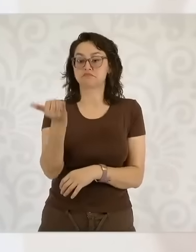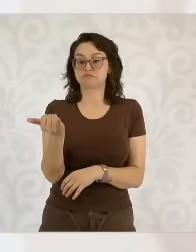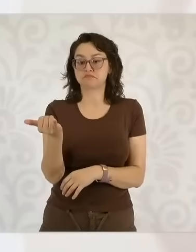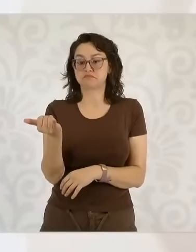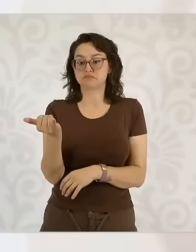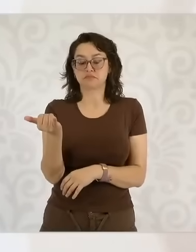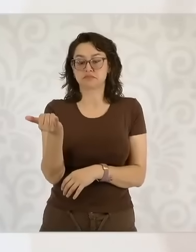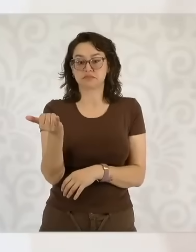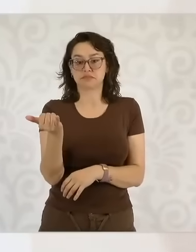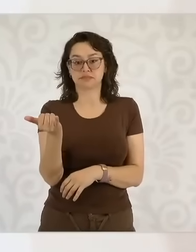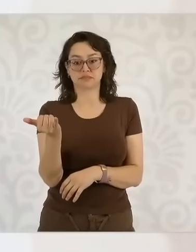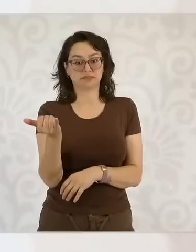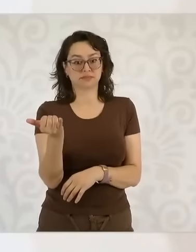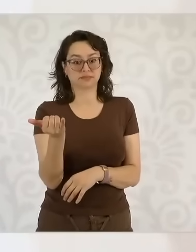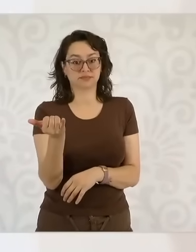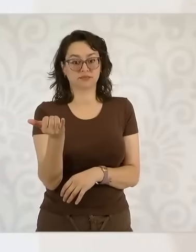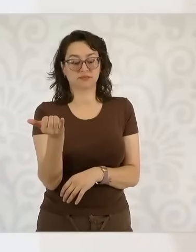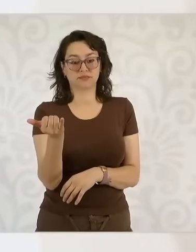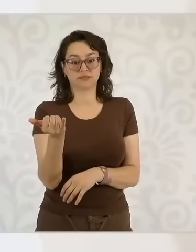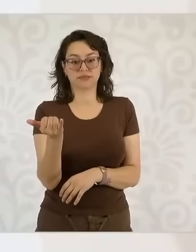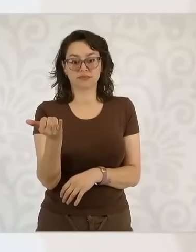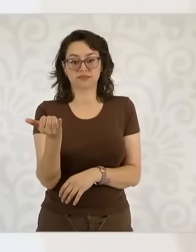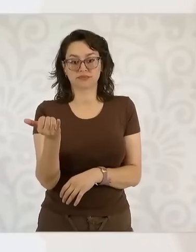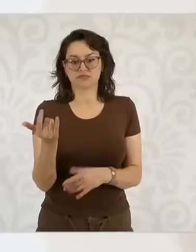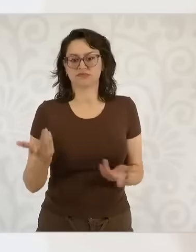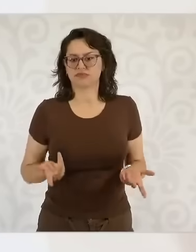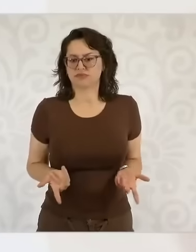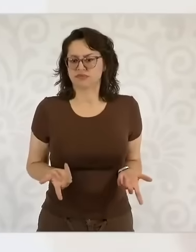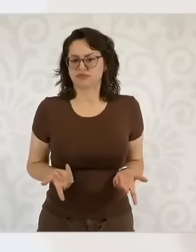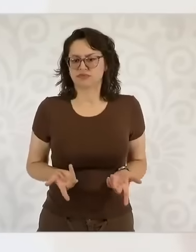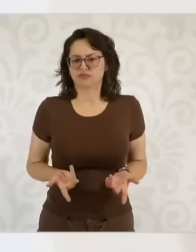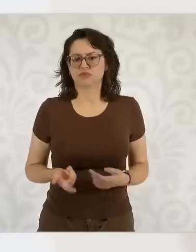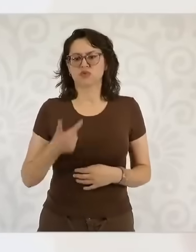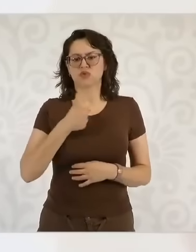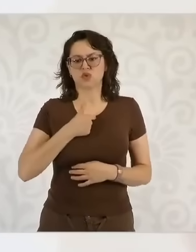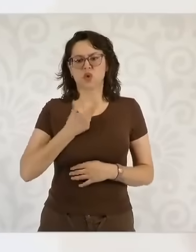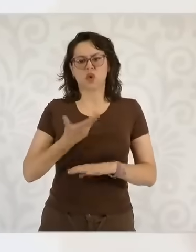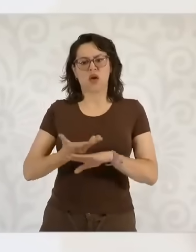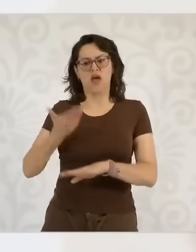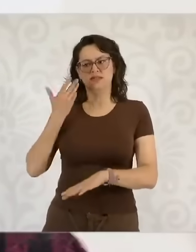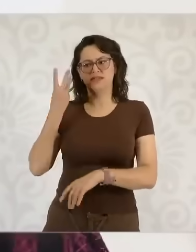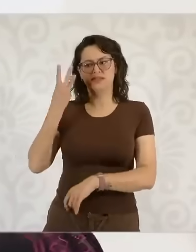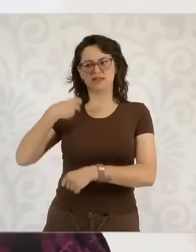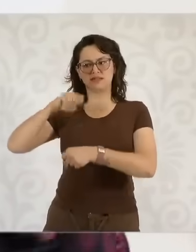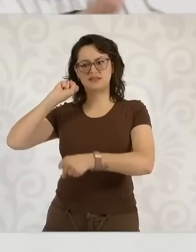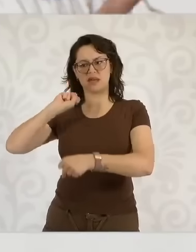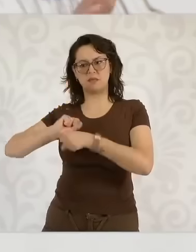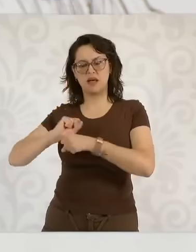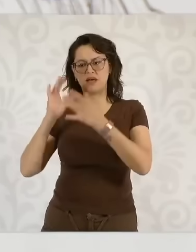haciendo uso de una declaración semanas antes que tenía que ver no tenía nada que ver con